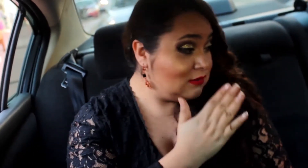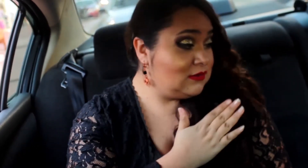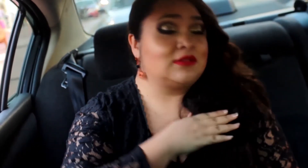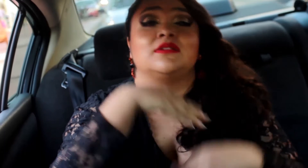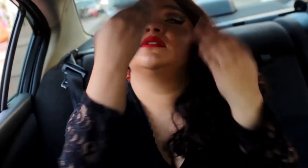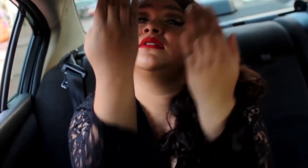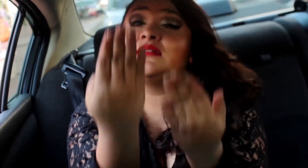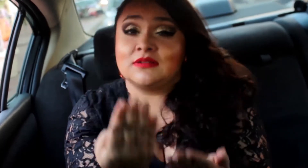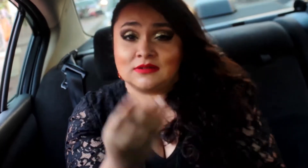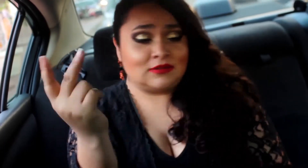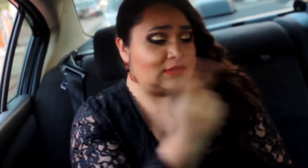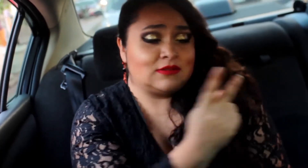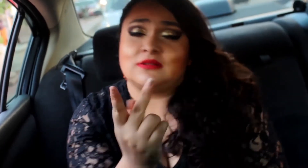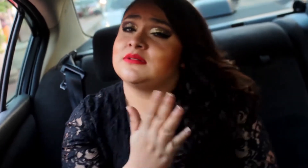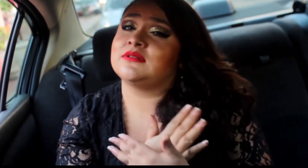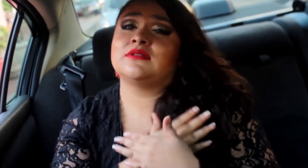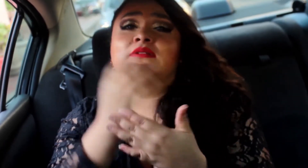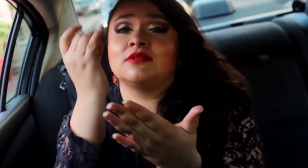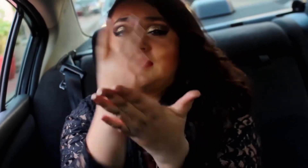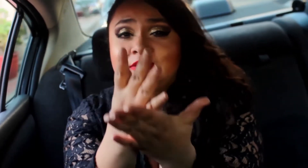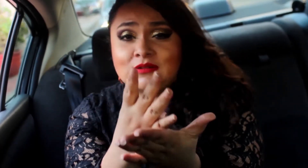que a mi madre y a ti solo quería